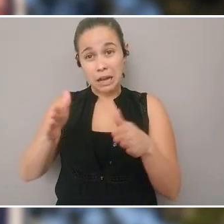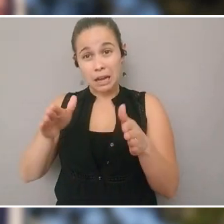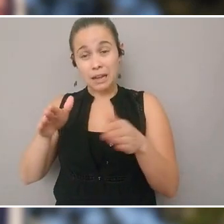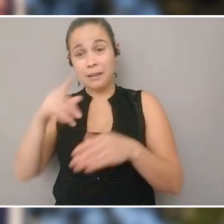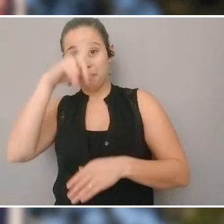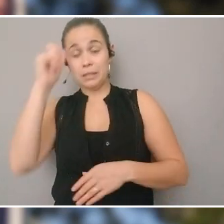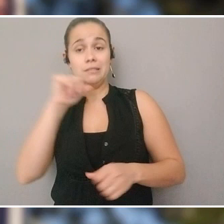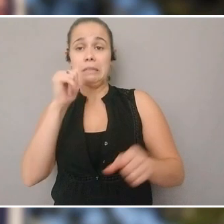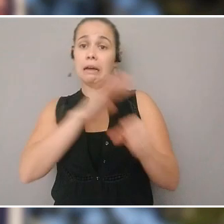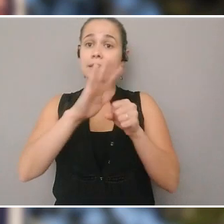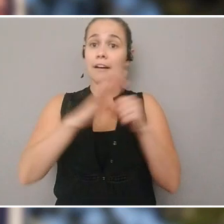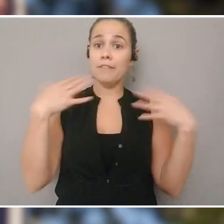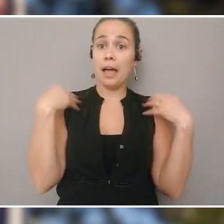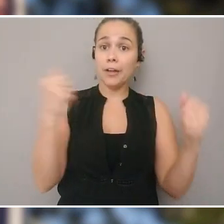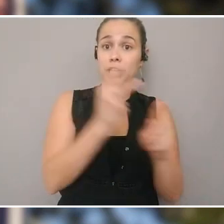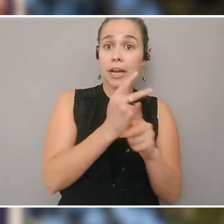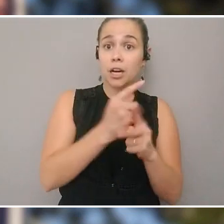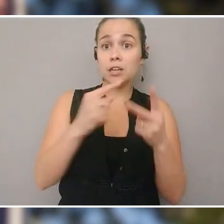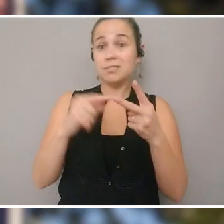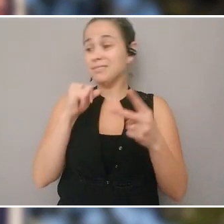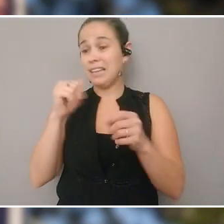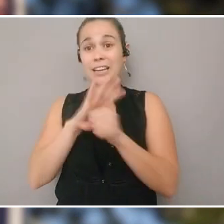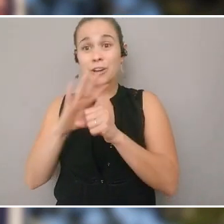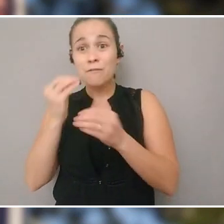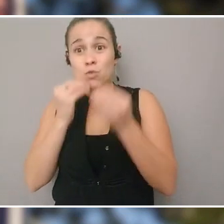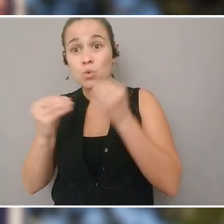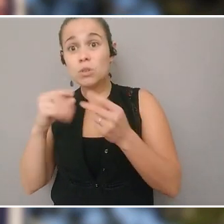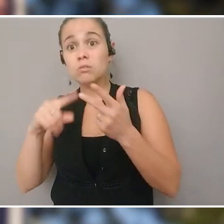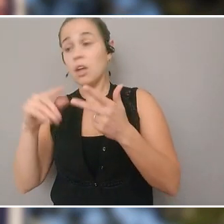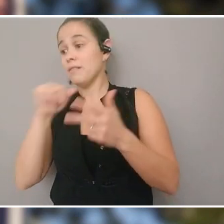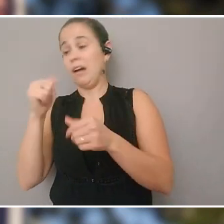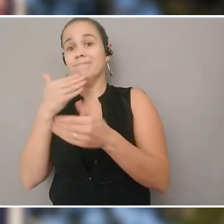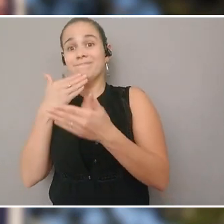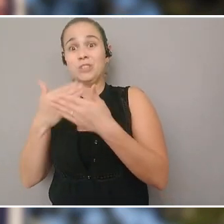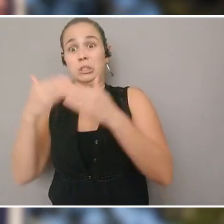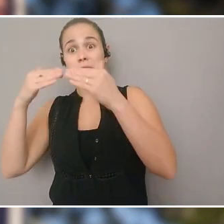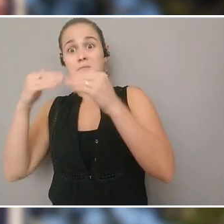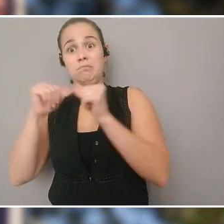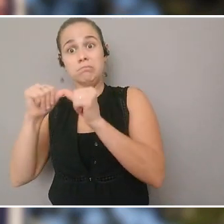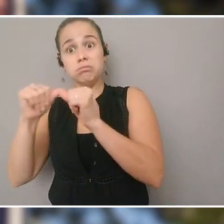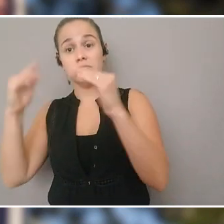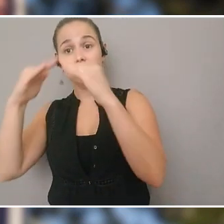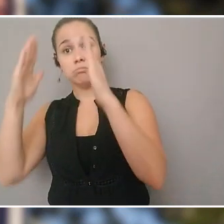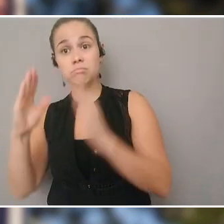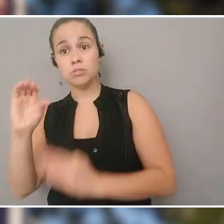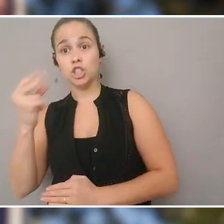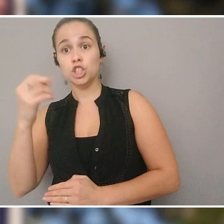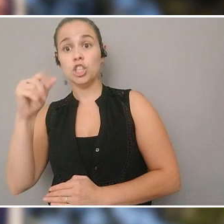de la salud, acceso a alimentos o refugio